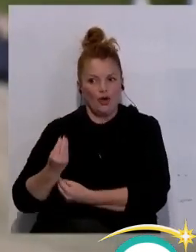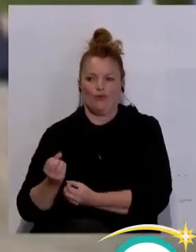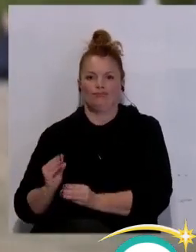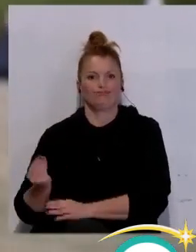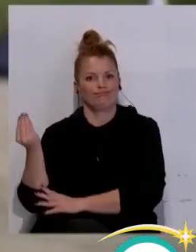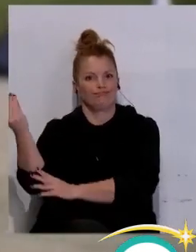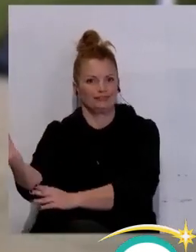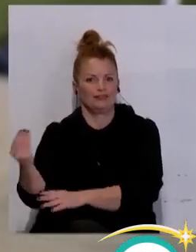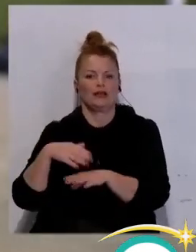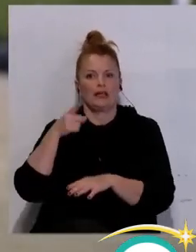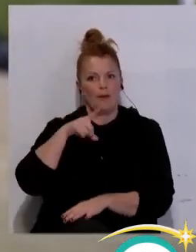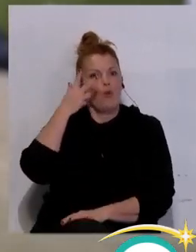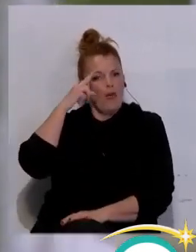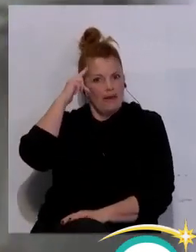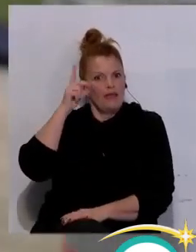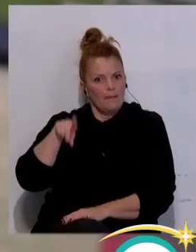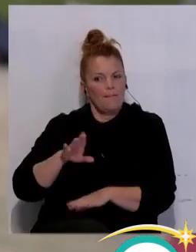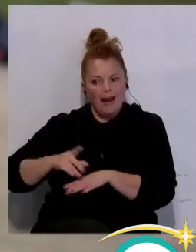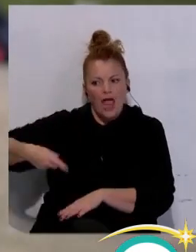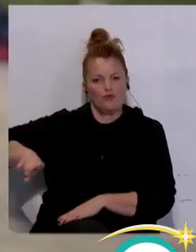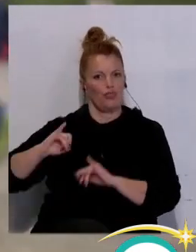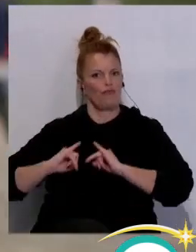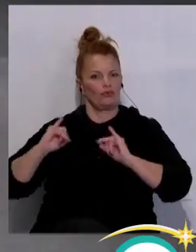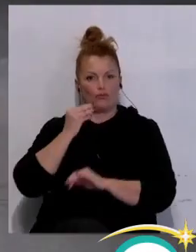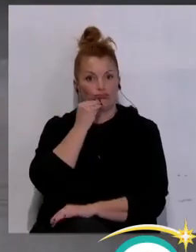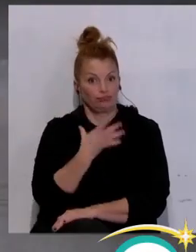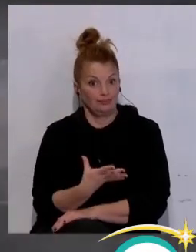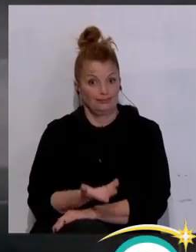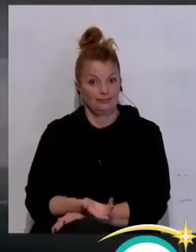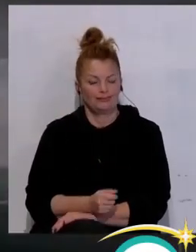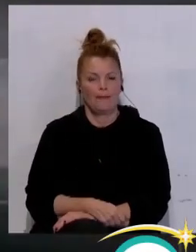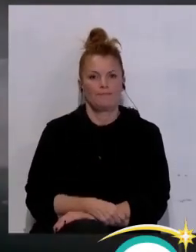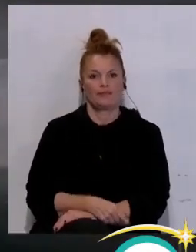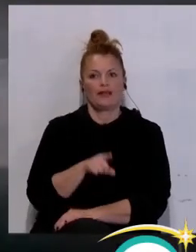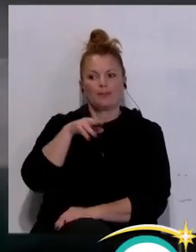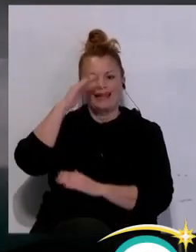suponen una experiencia divertida para los más pequeños se trata de de atender las necesidades